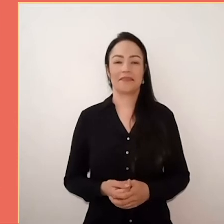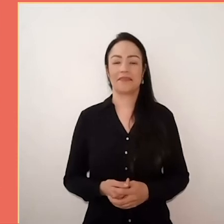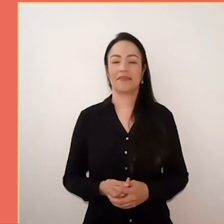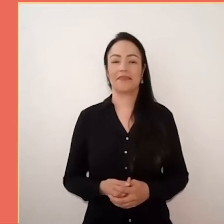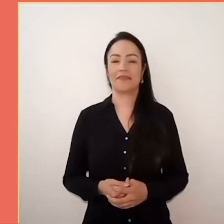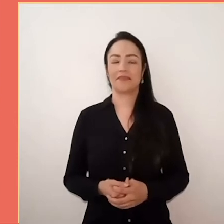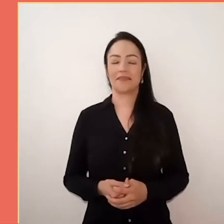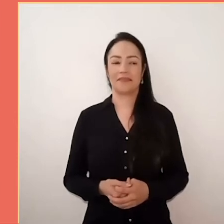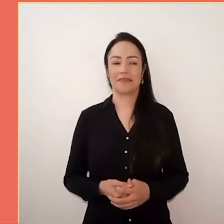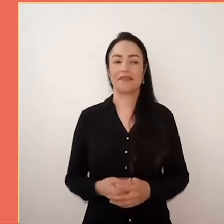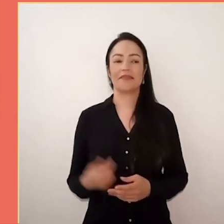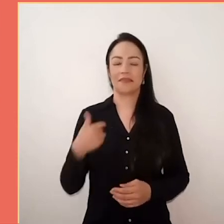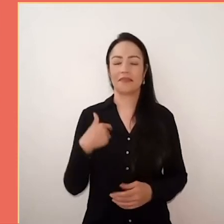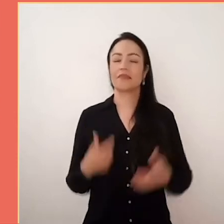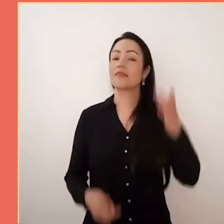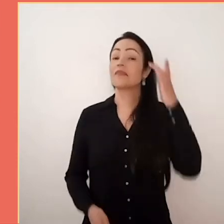A minha concepção de leitura